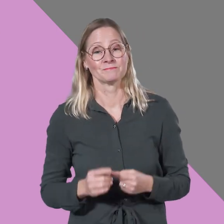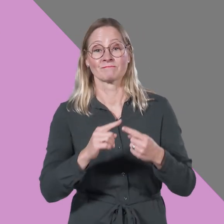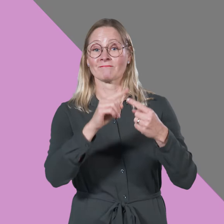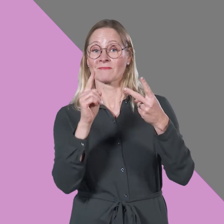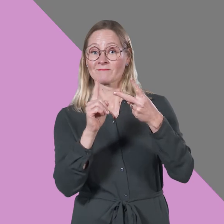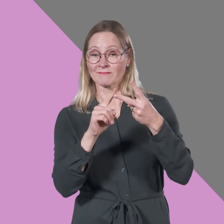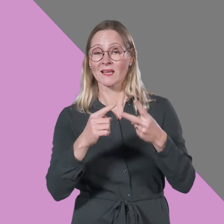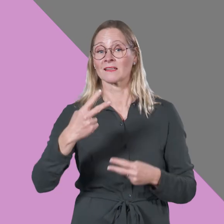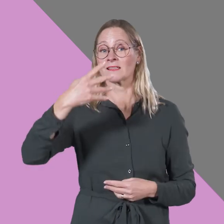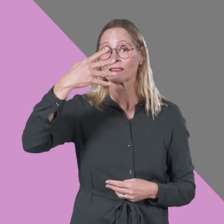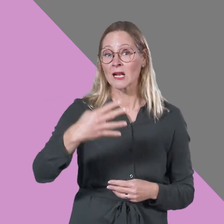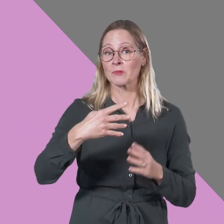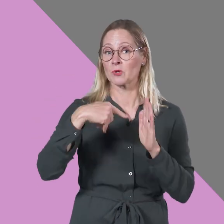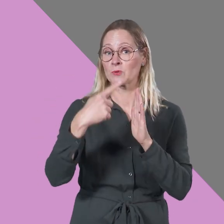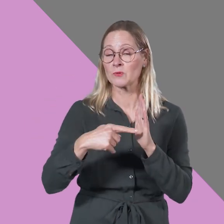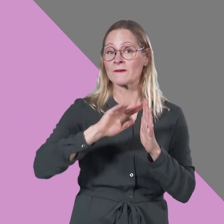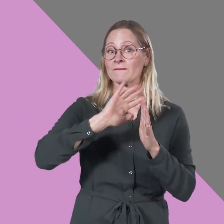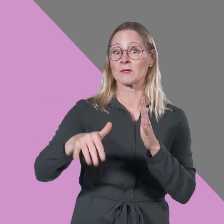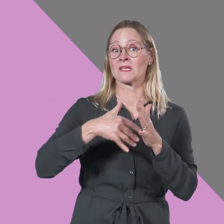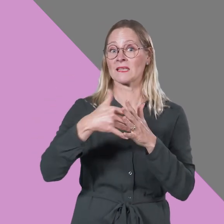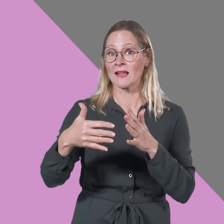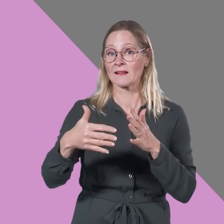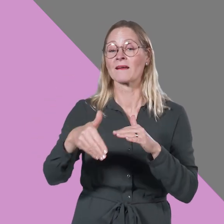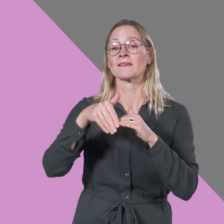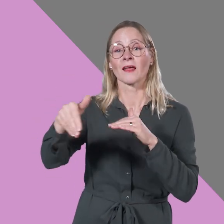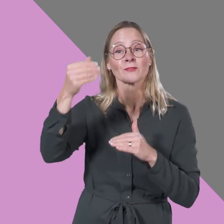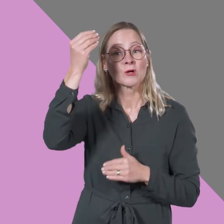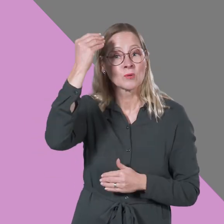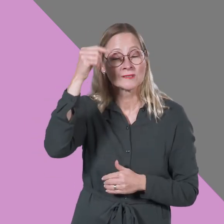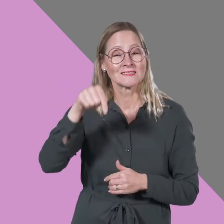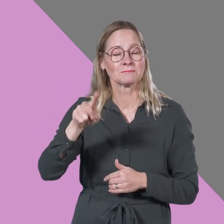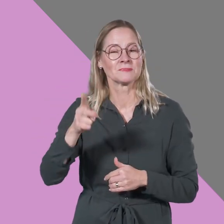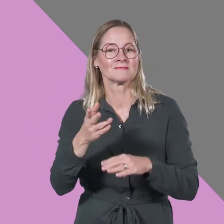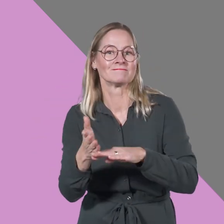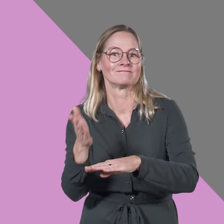40 tuntia viittomakieltä -jatkokurssi jatkaa suoraan siitä, -